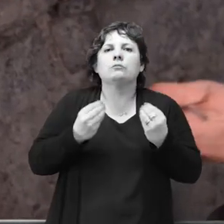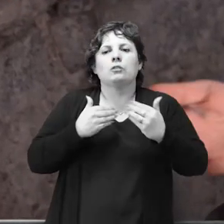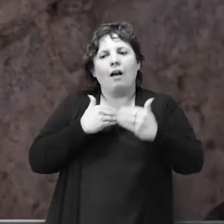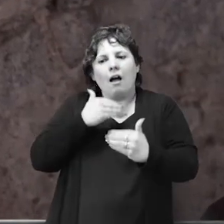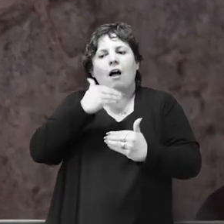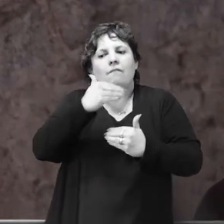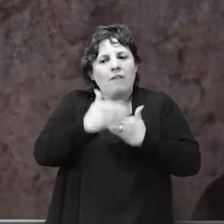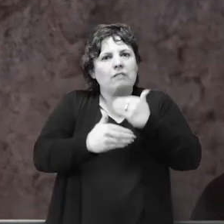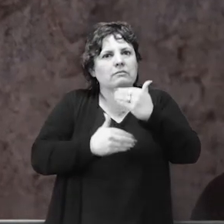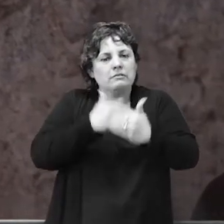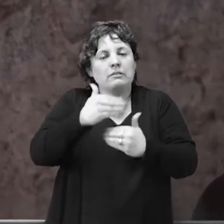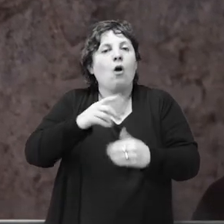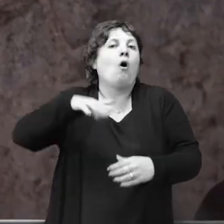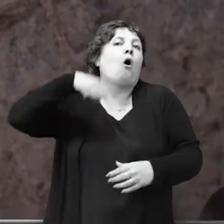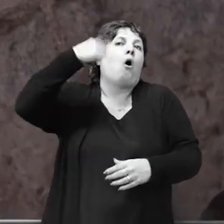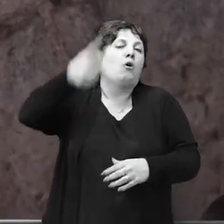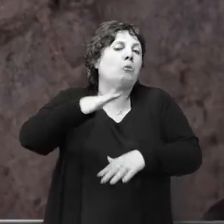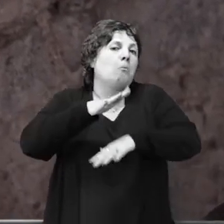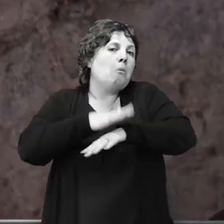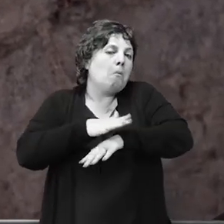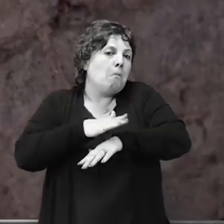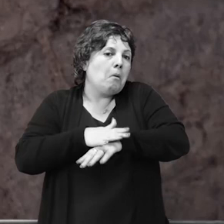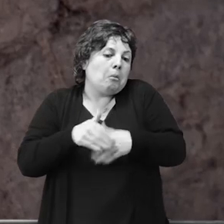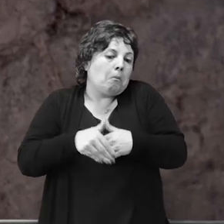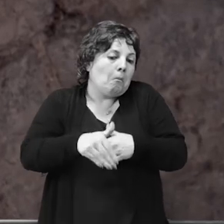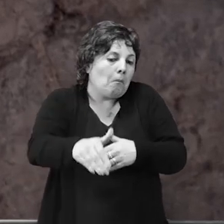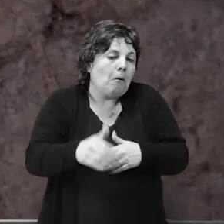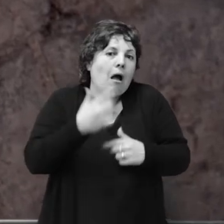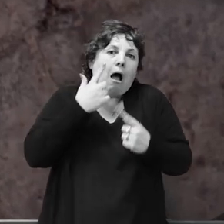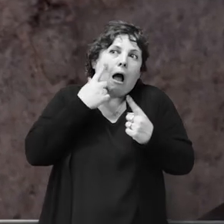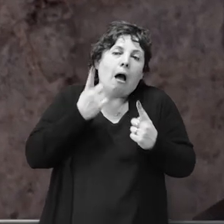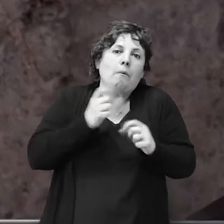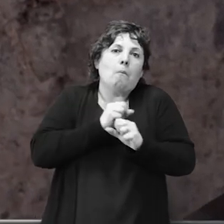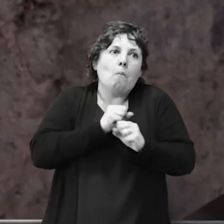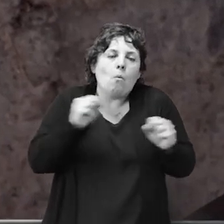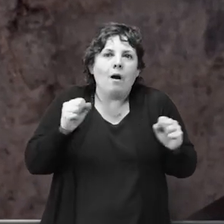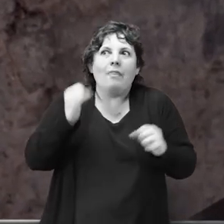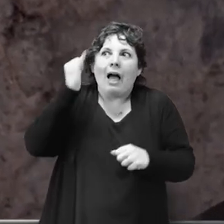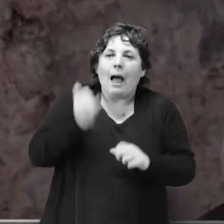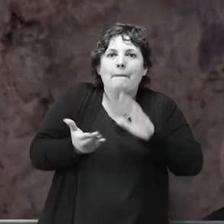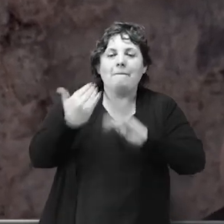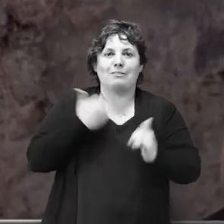así que en otra oportunidad esperemos que puedas traer otras informaciones